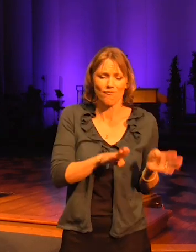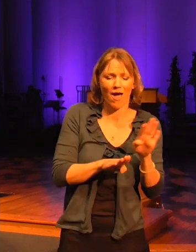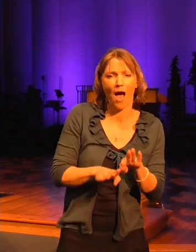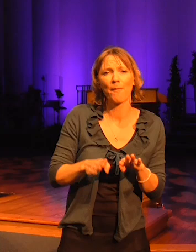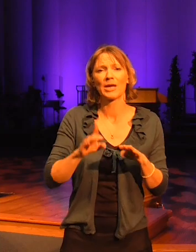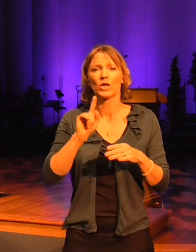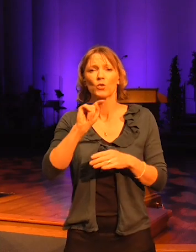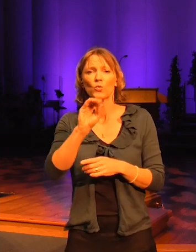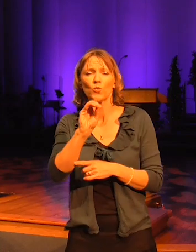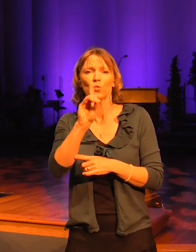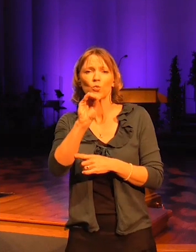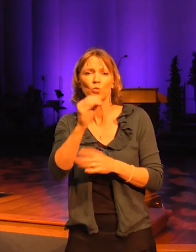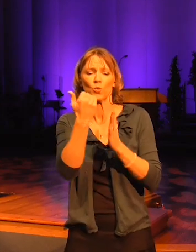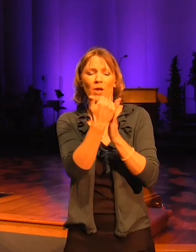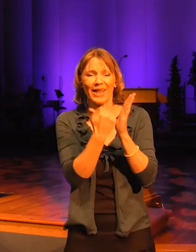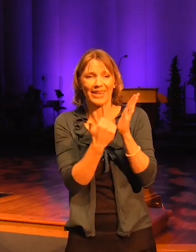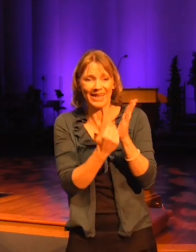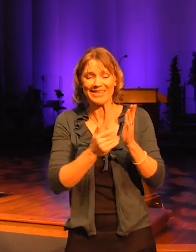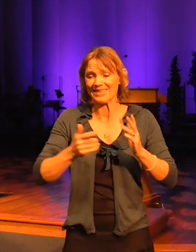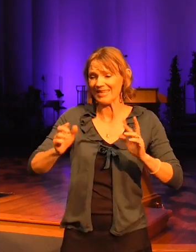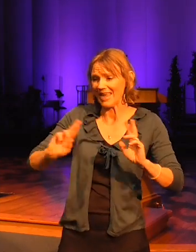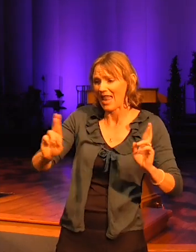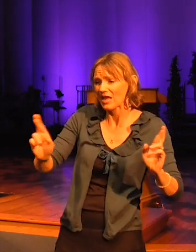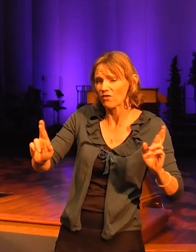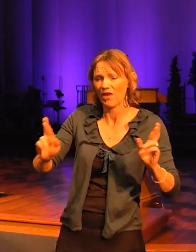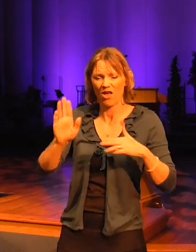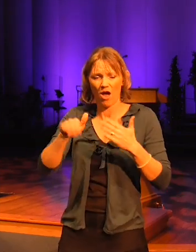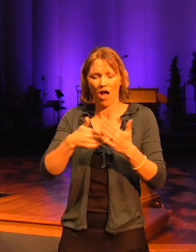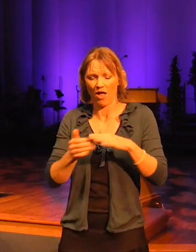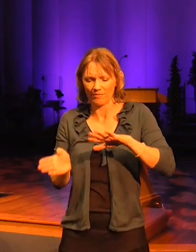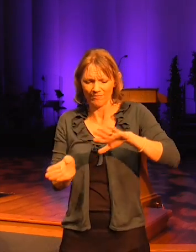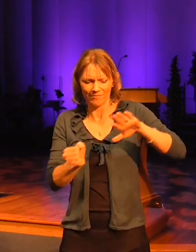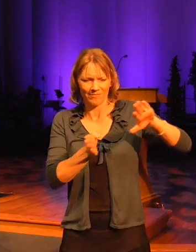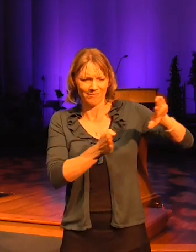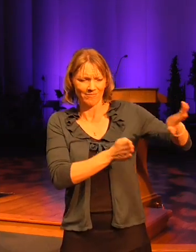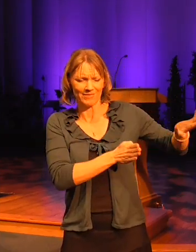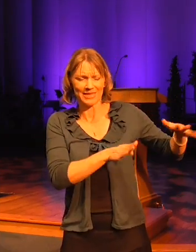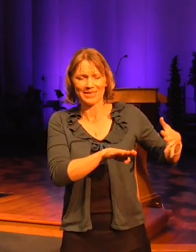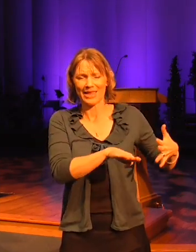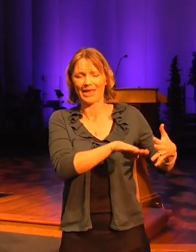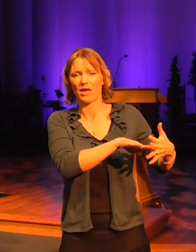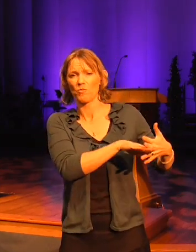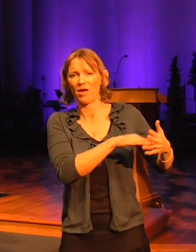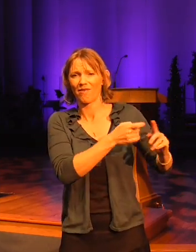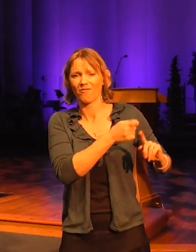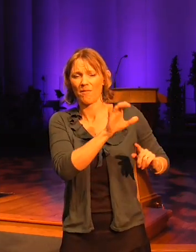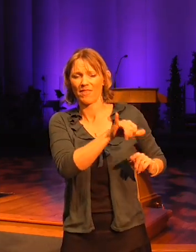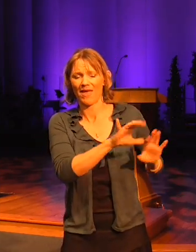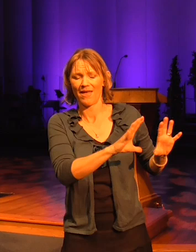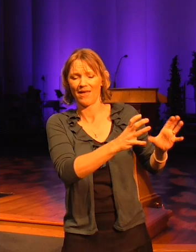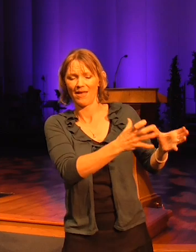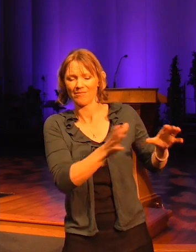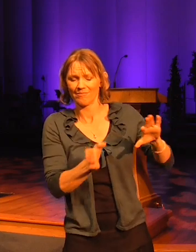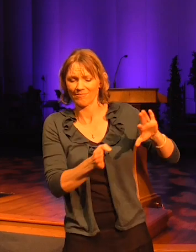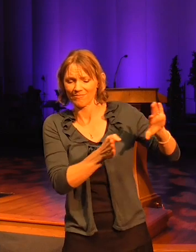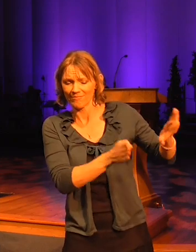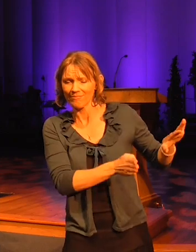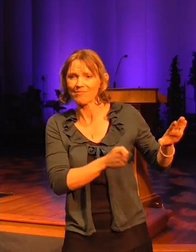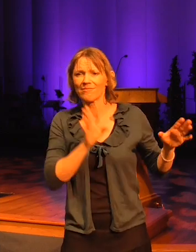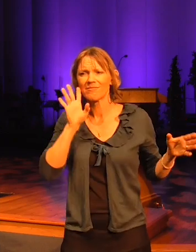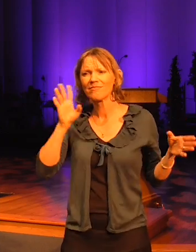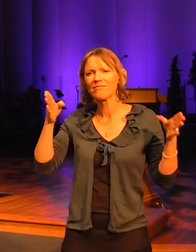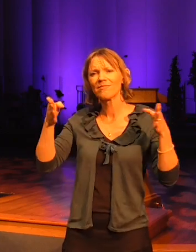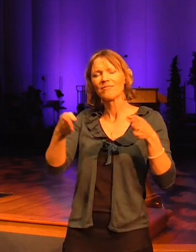prepararse y simplemente reunirse para un momento de centrarse en un momento de quietud para un